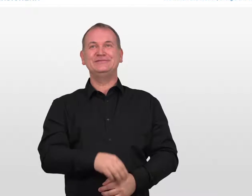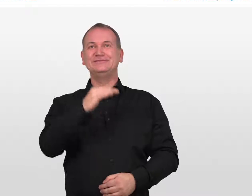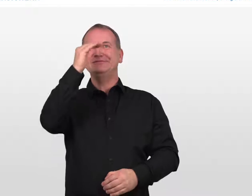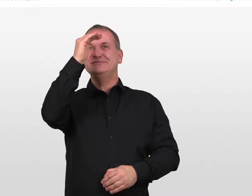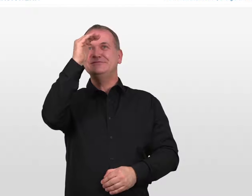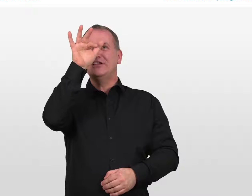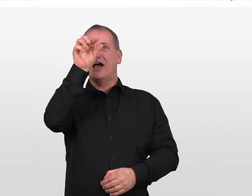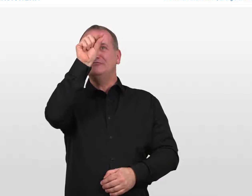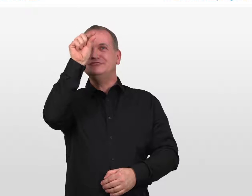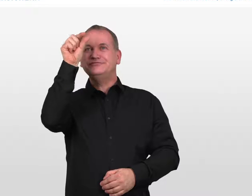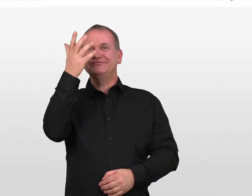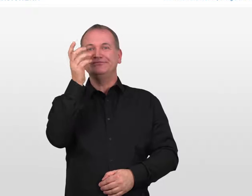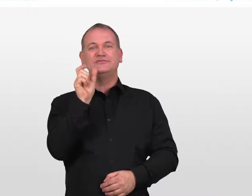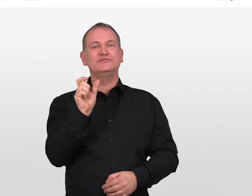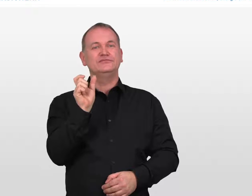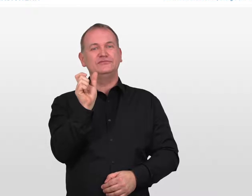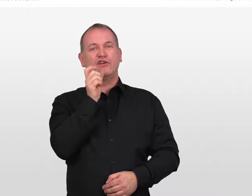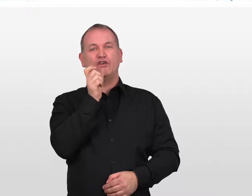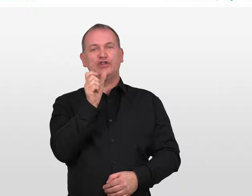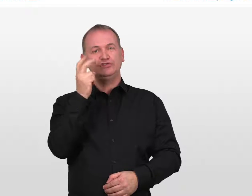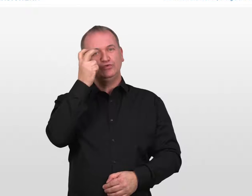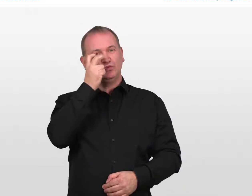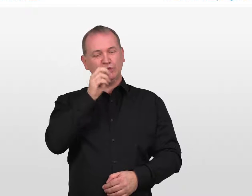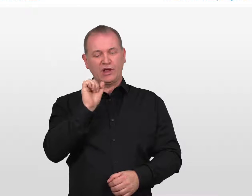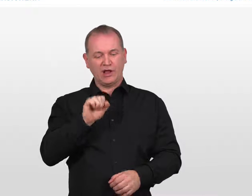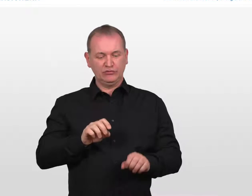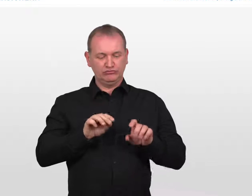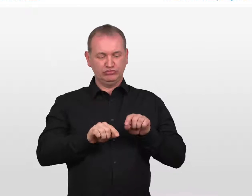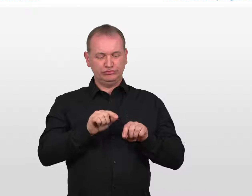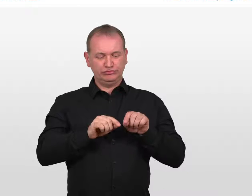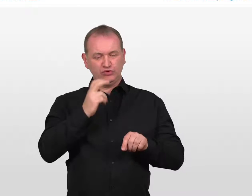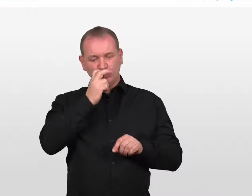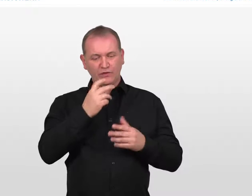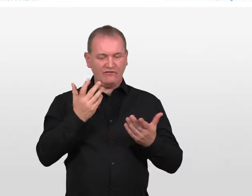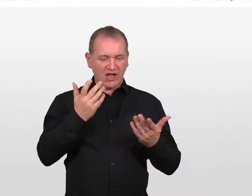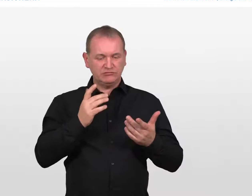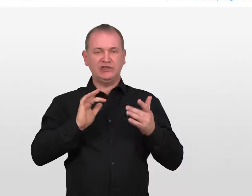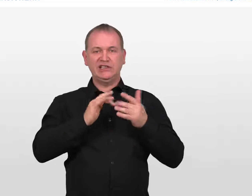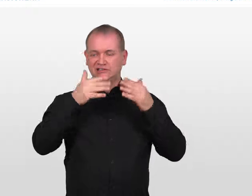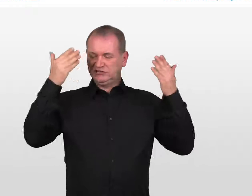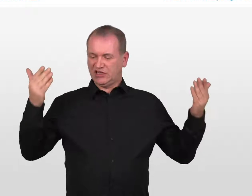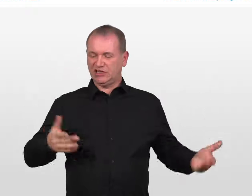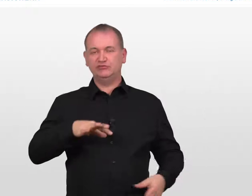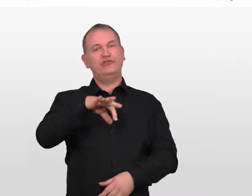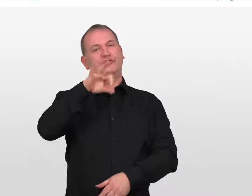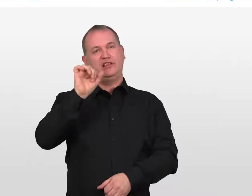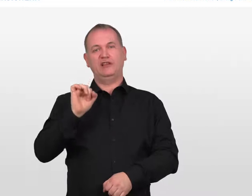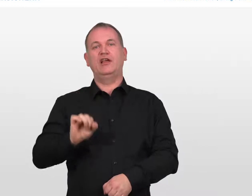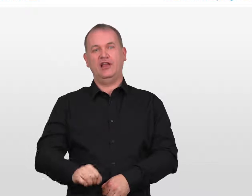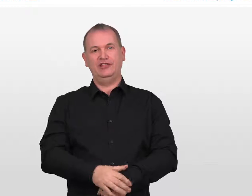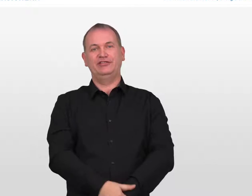Hier können Sie mit der Suchfunktion bestimmte Inhalte finden.